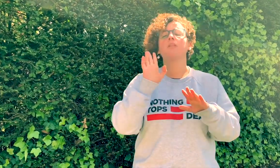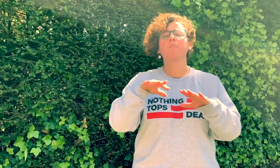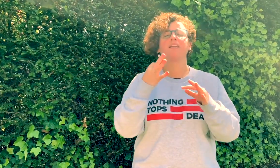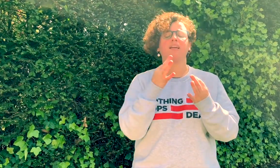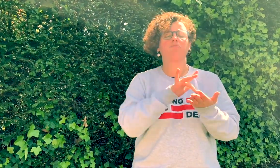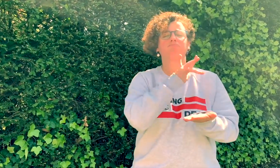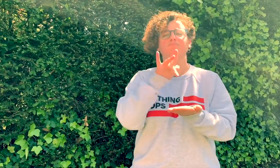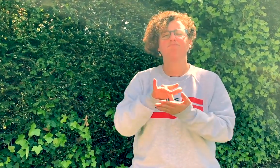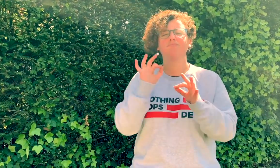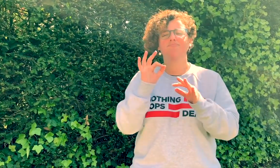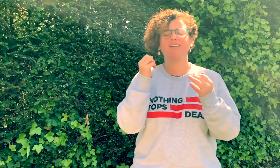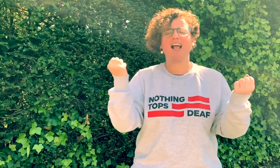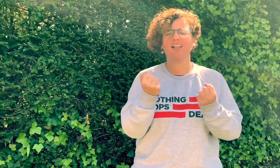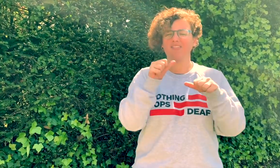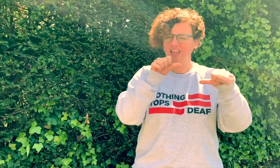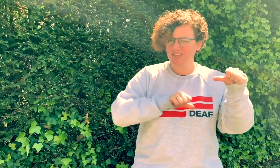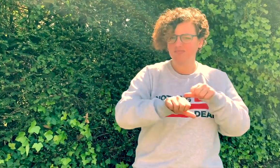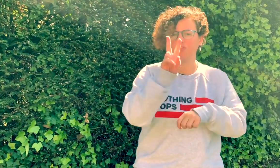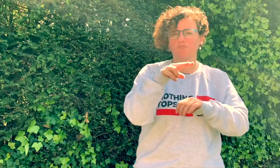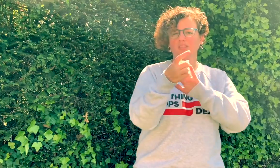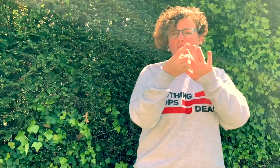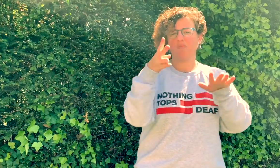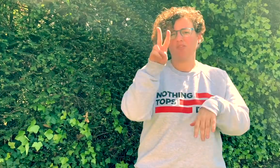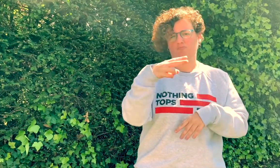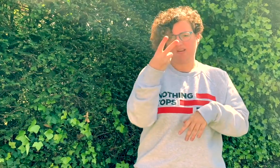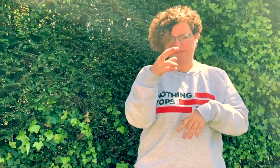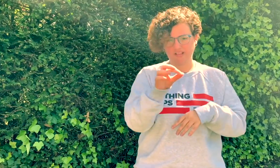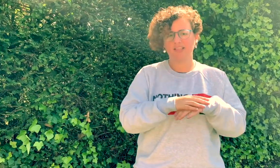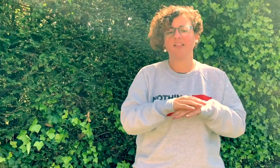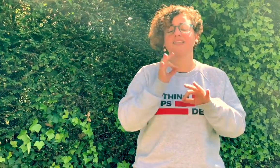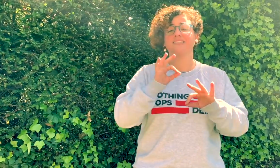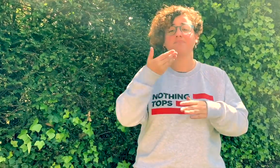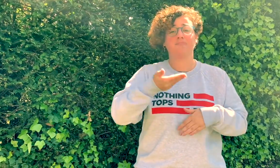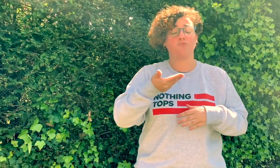Se estableció la agenda y actividades a realizar durante los años 2019 y 2020.